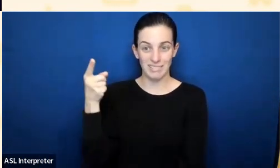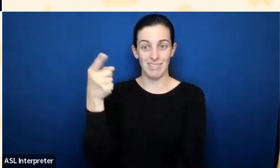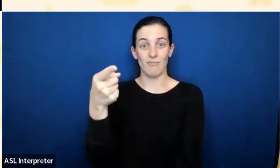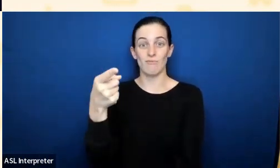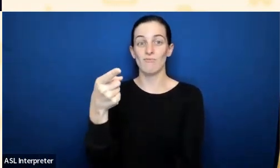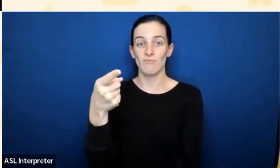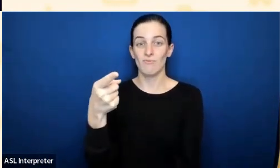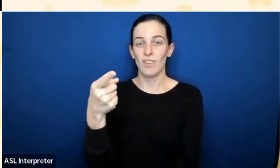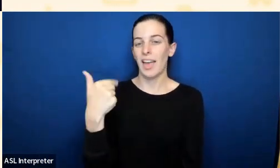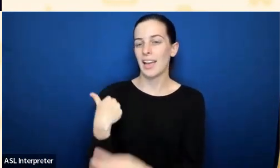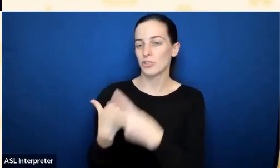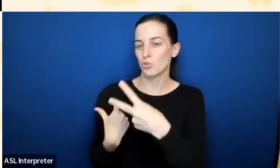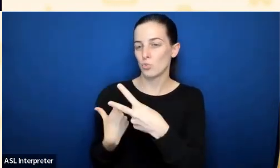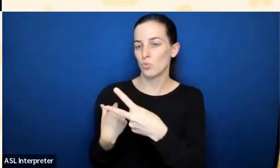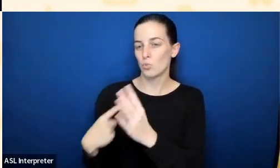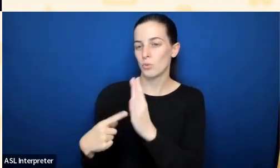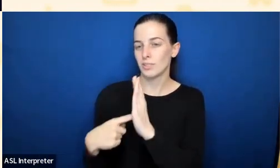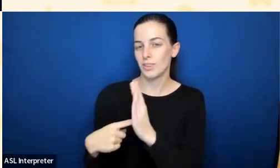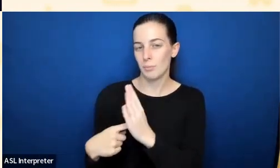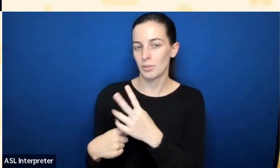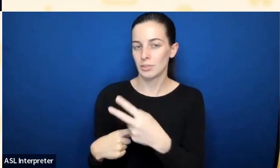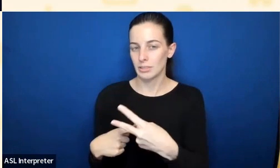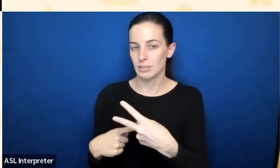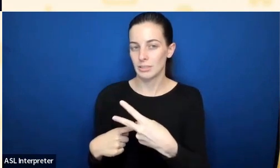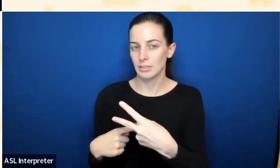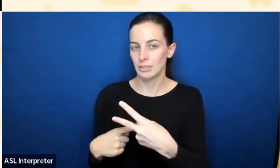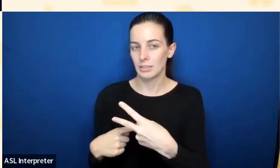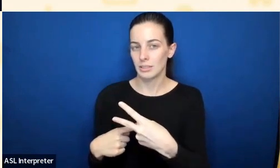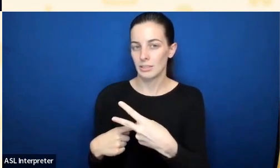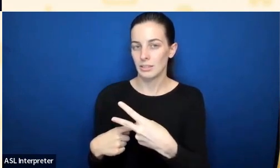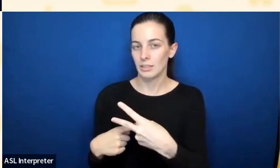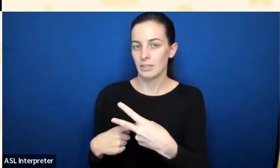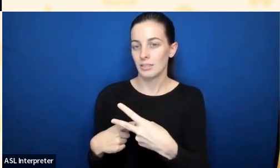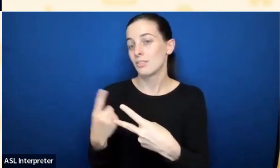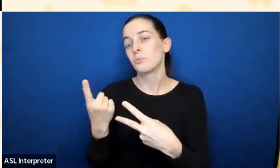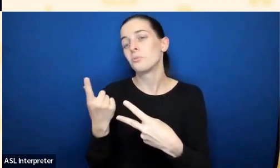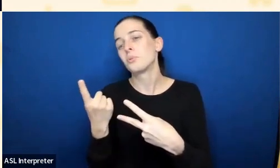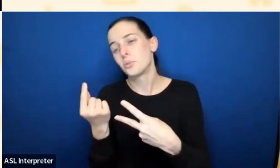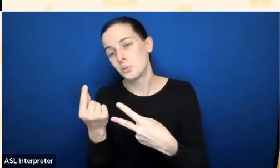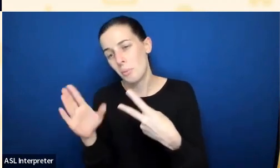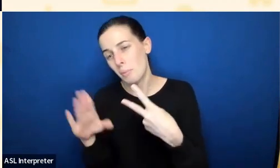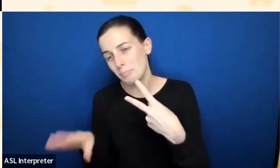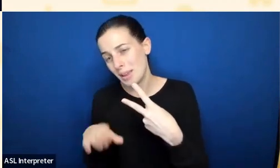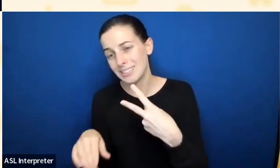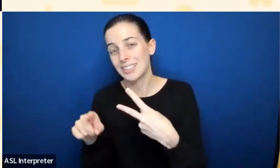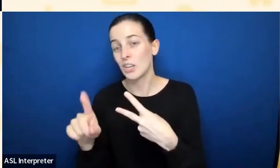tengo dos ejemplos aquí de los dos que tengo en desplazamiento. Y básicamente, vas aquí a este botón de descarga,